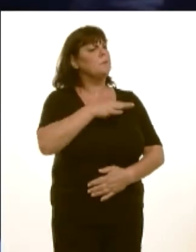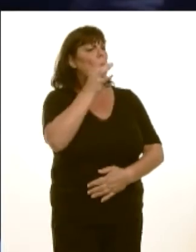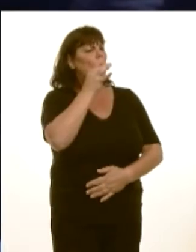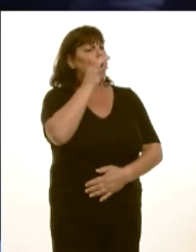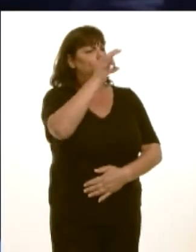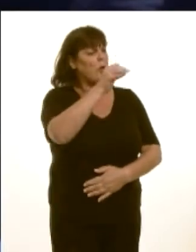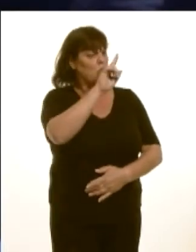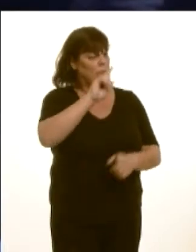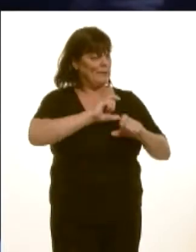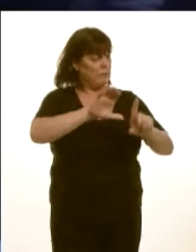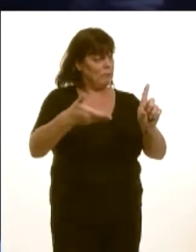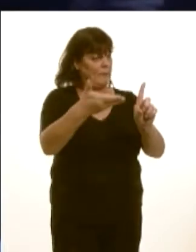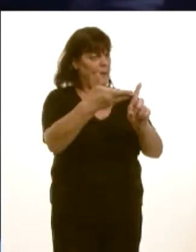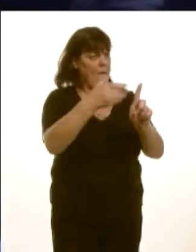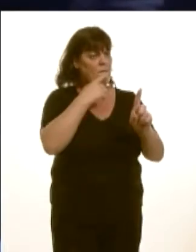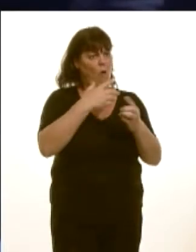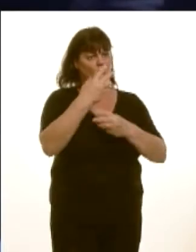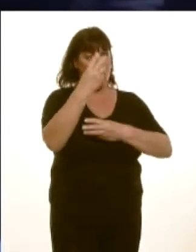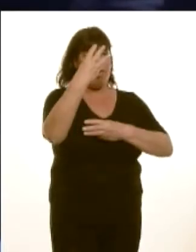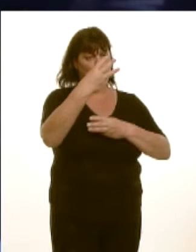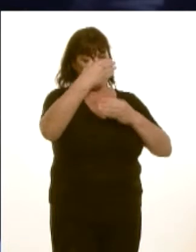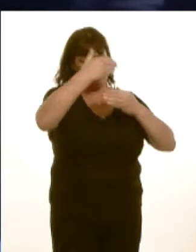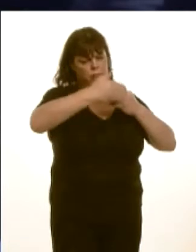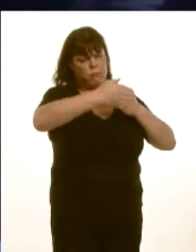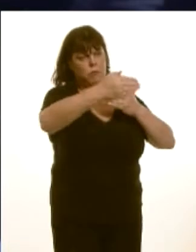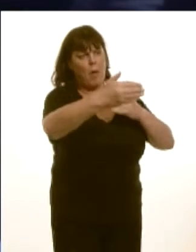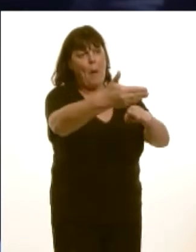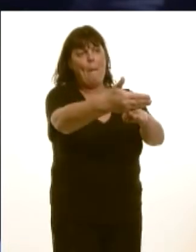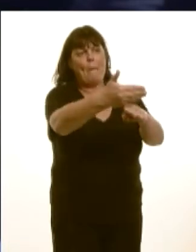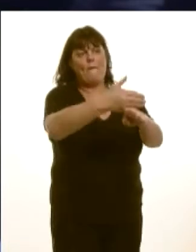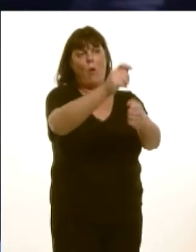gwblhau’r tair rhan cyn etholiadau’r Cynulliad? A ydych yn ailystyried?